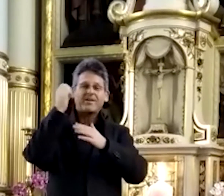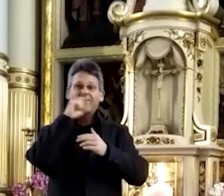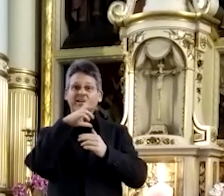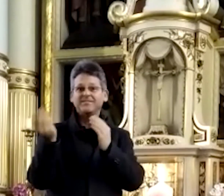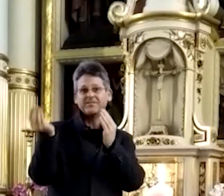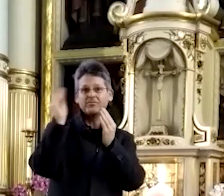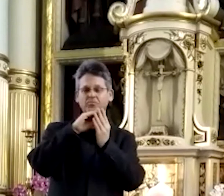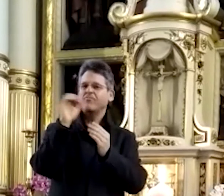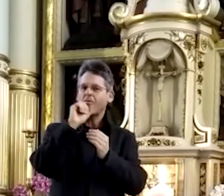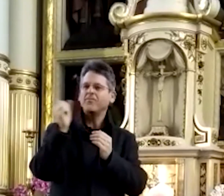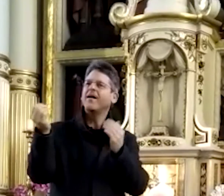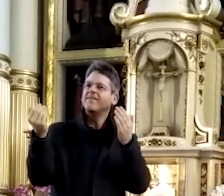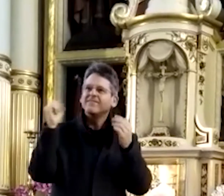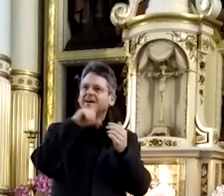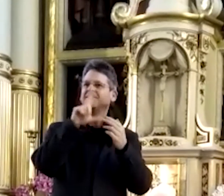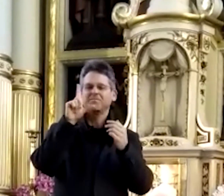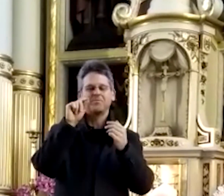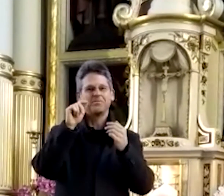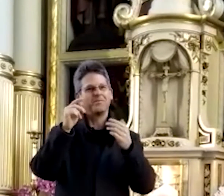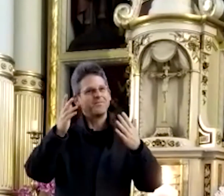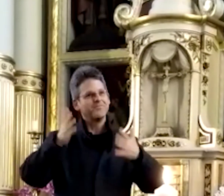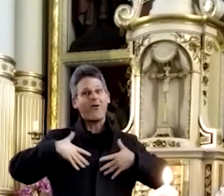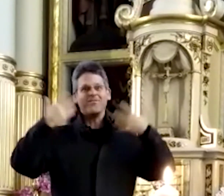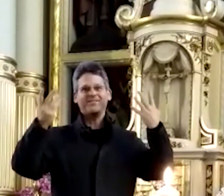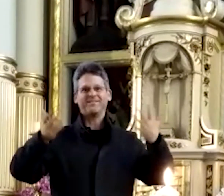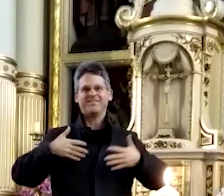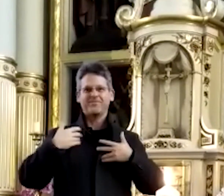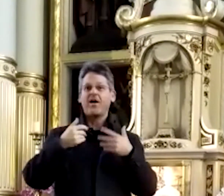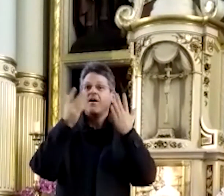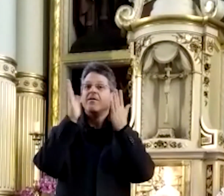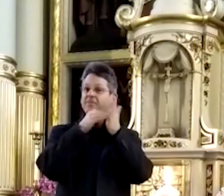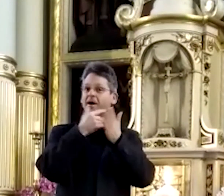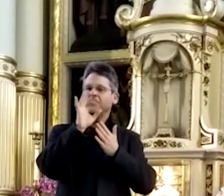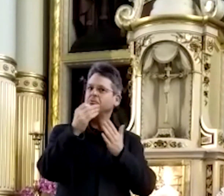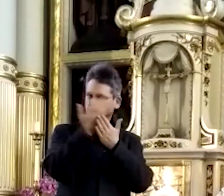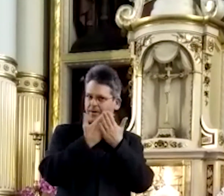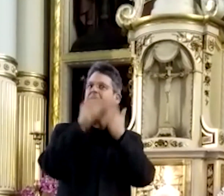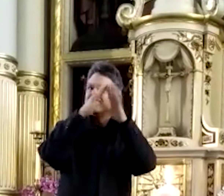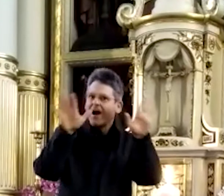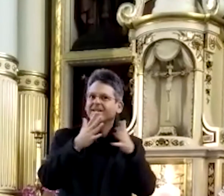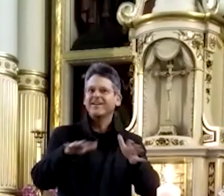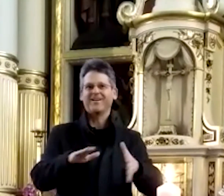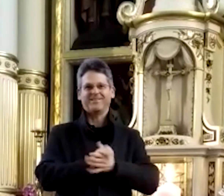Weiß ist die Farbe der Freude als Summe aller Farben.